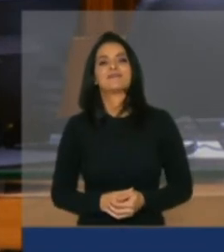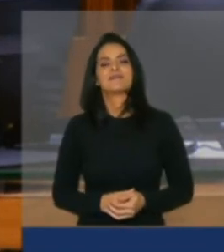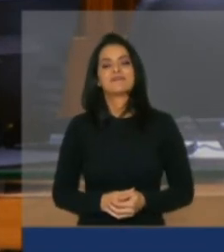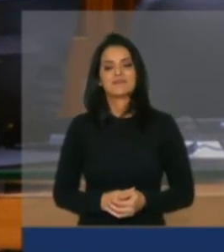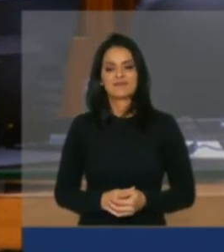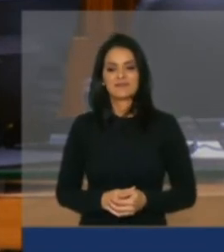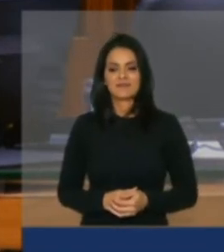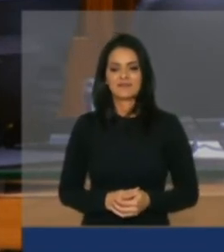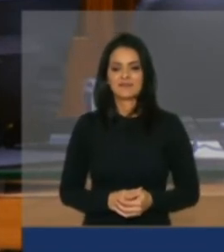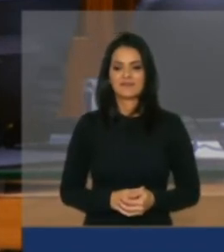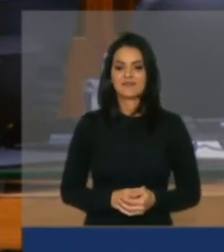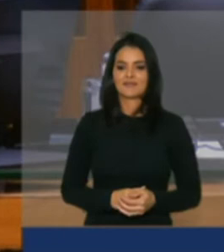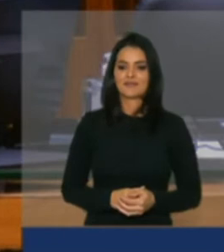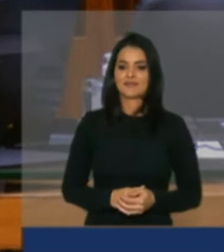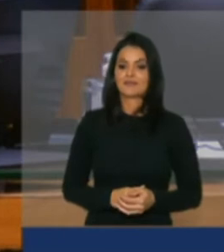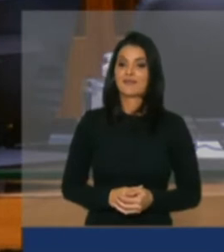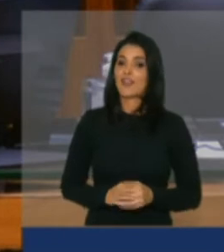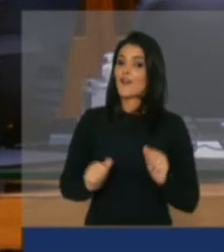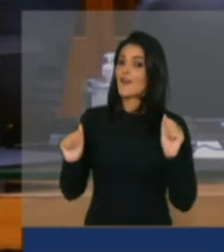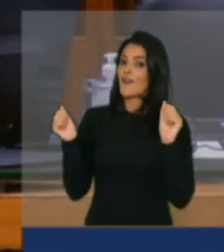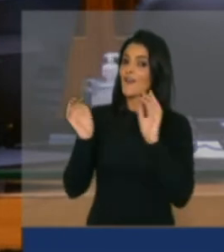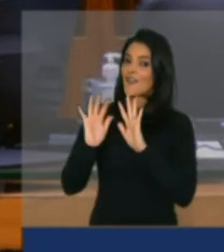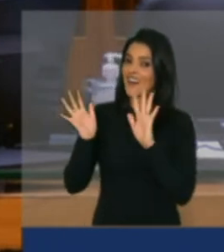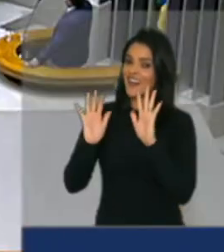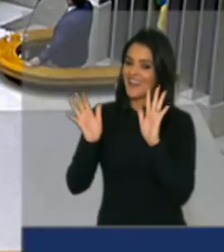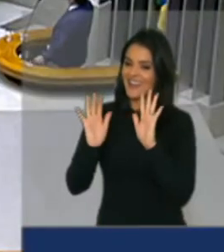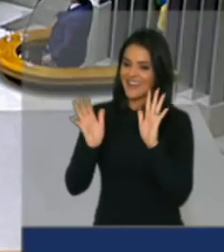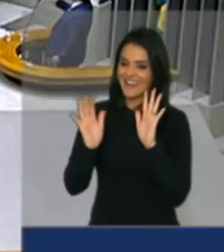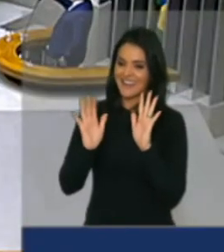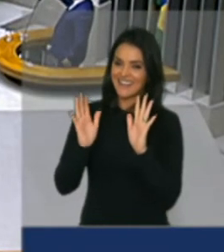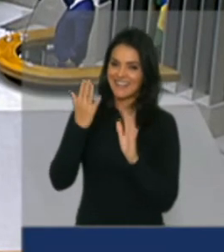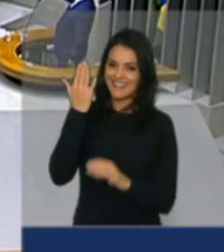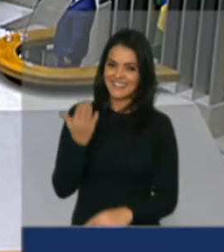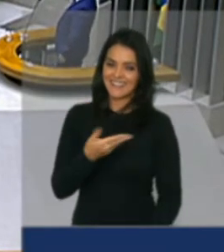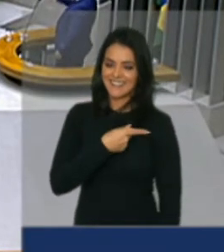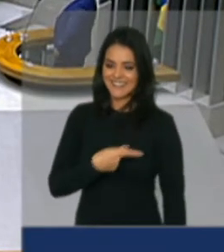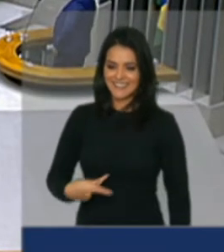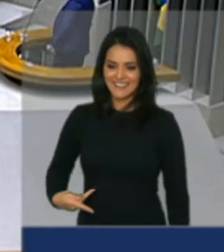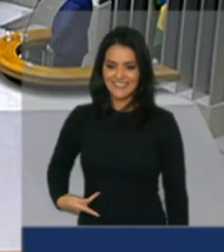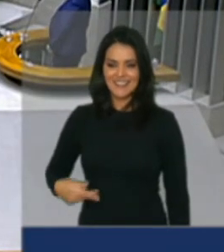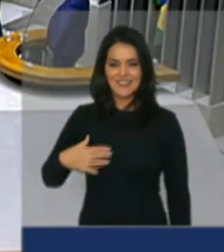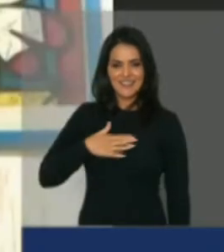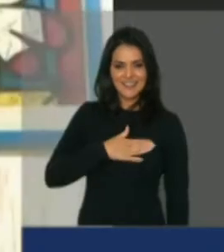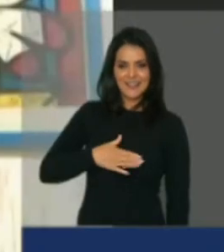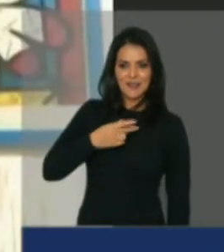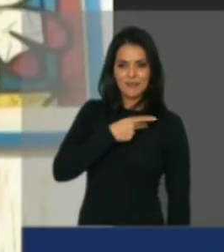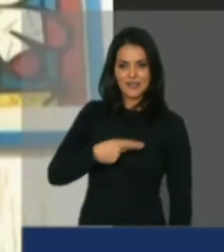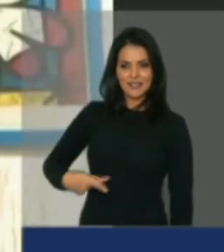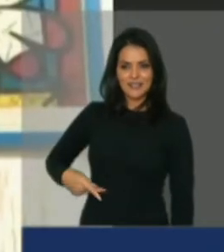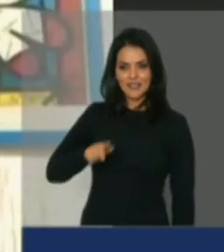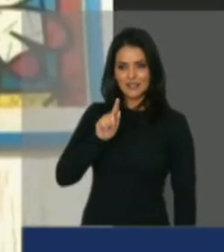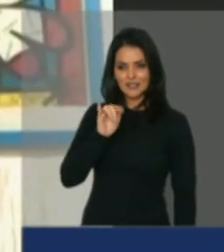VOZ VIBRANTE, O BRASIL QUER LHE OUVIR. [DEPUTADO]: OLHA, MEU GRANDE PRESIDENTE GILBERTO,